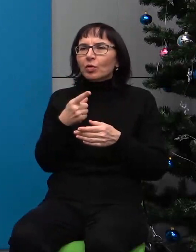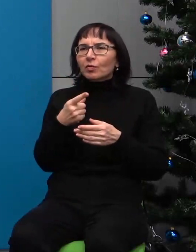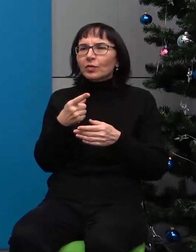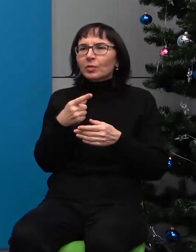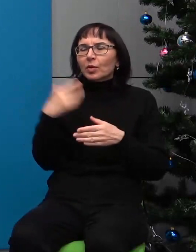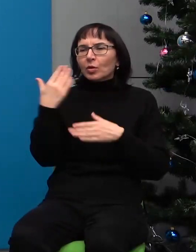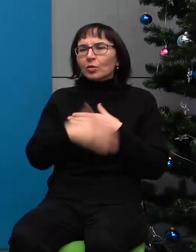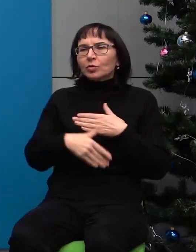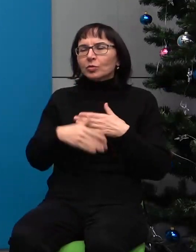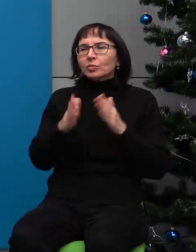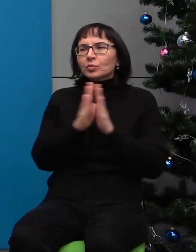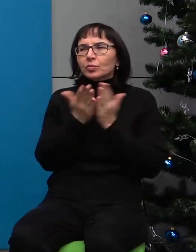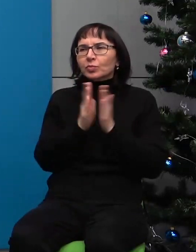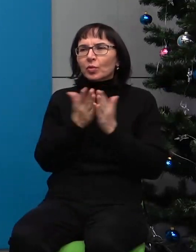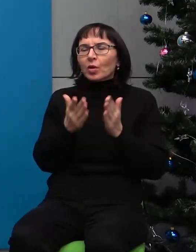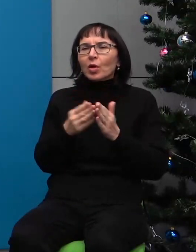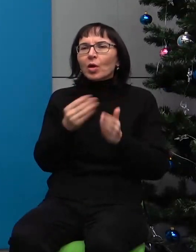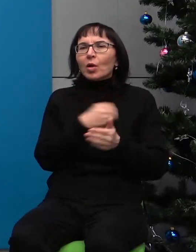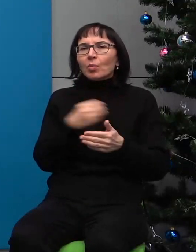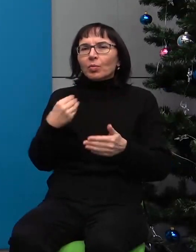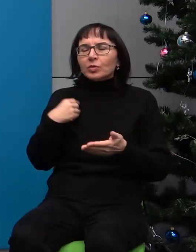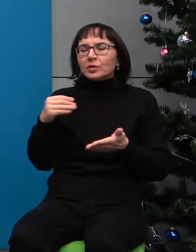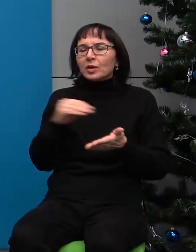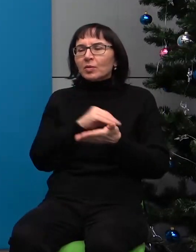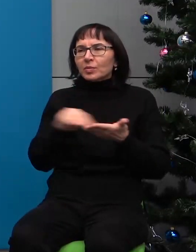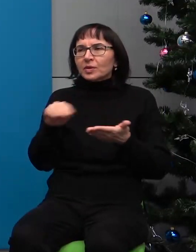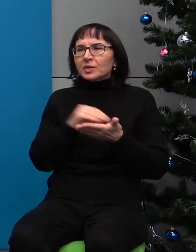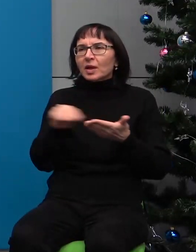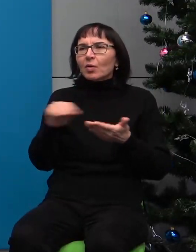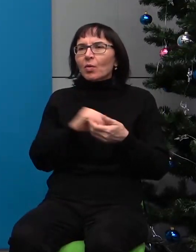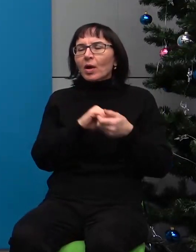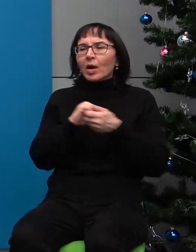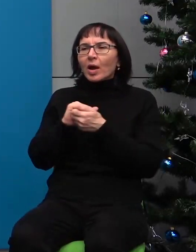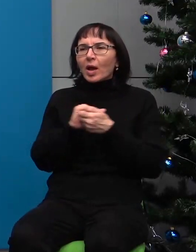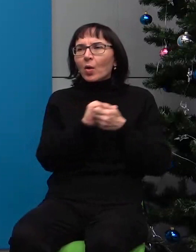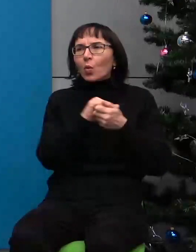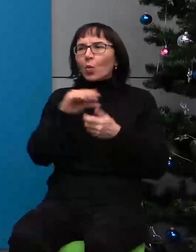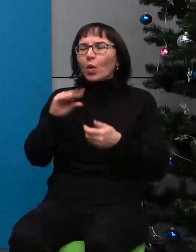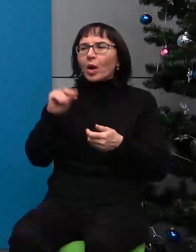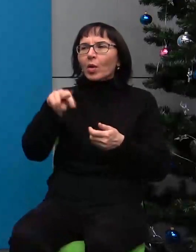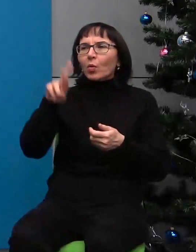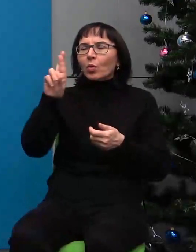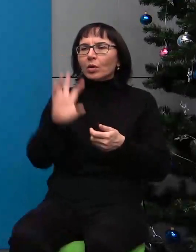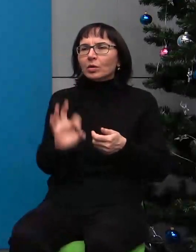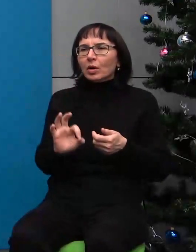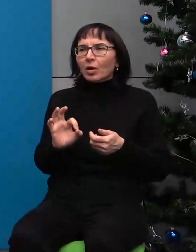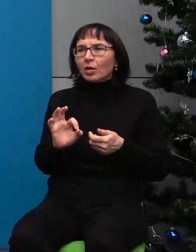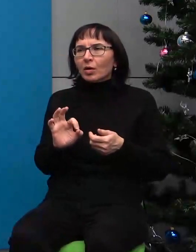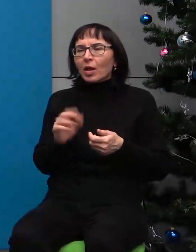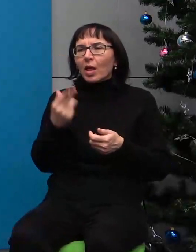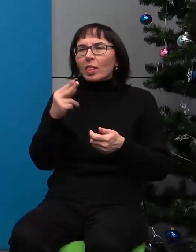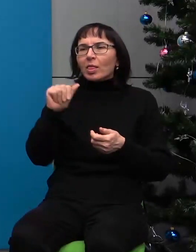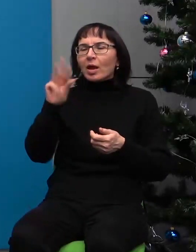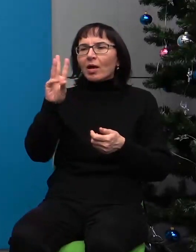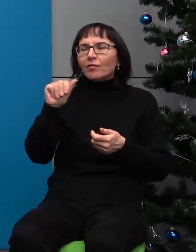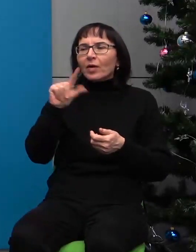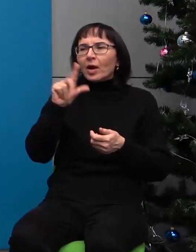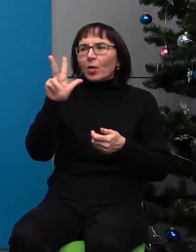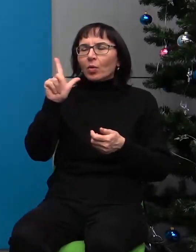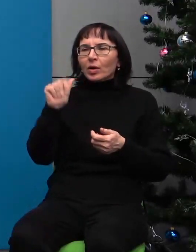Kończyłem książkę pisać, jak Polska grała na Euro. Państwo pamiętacie, Nowałka 2016. I ja zrobiłem się z... W ogóle miałem bilet na Polska-Niemcy.